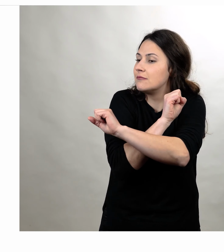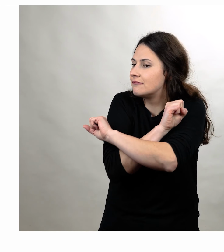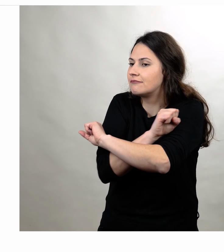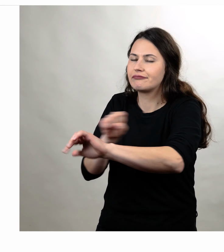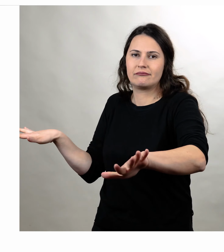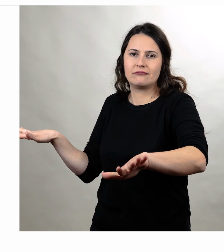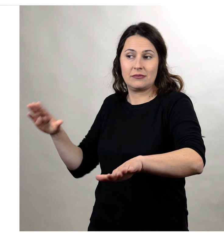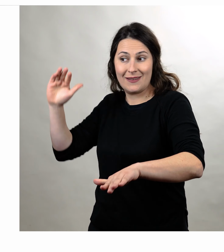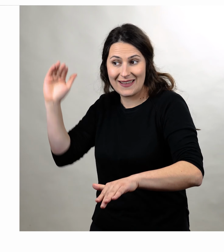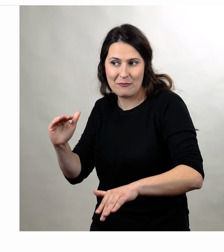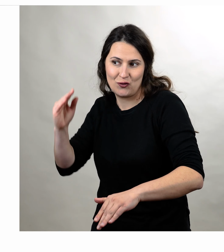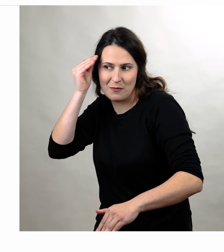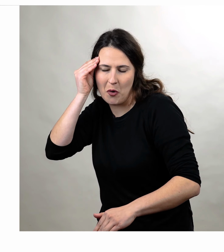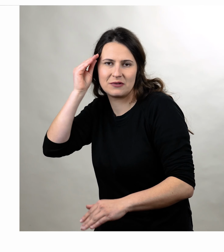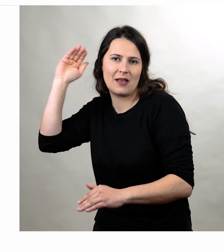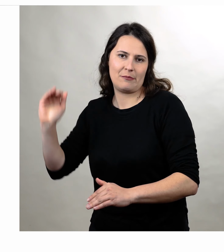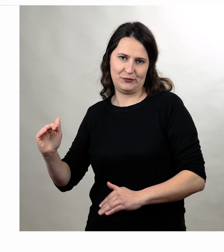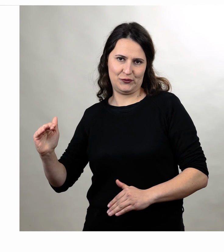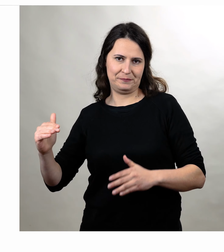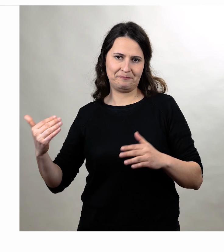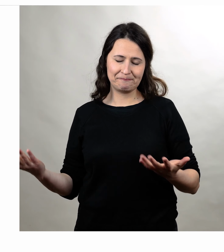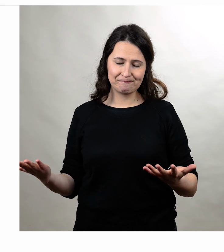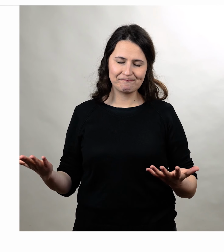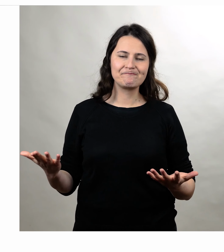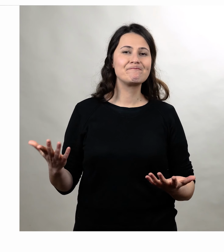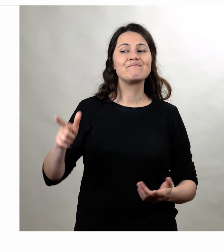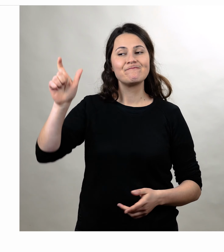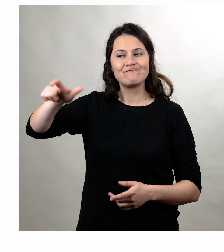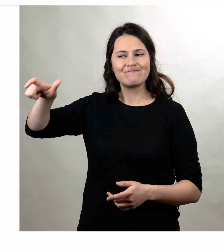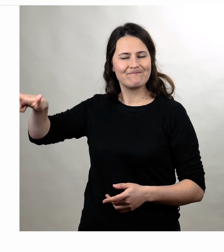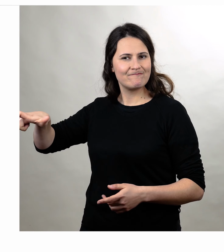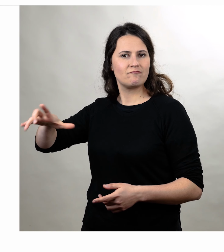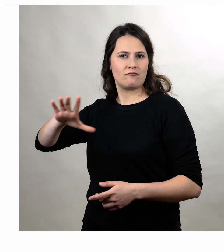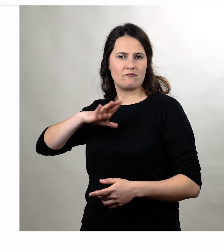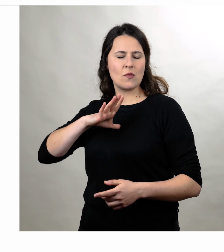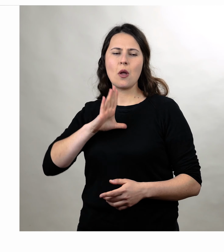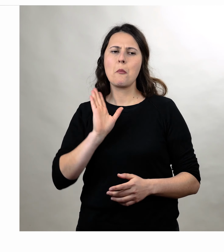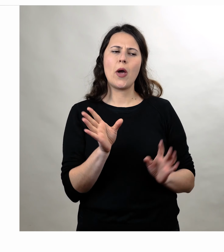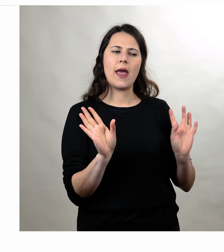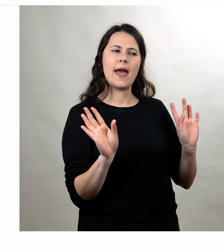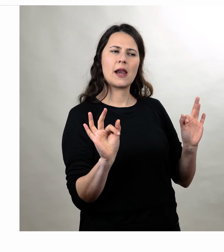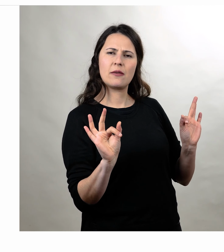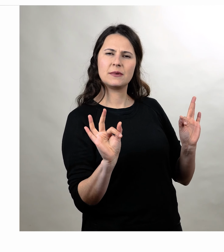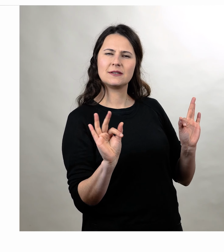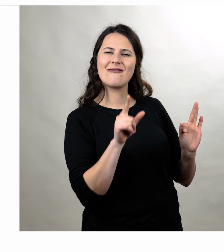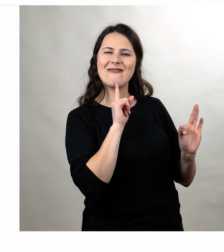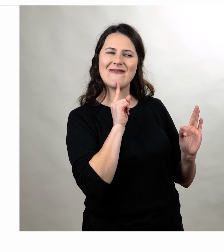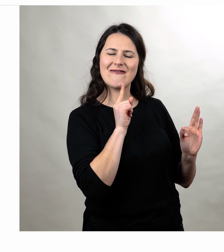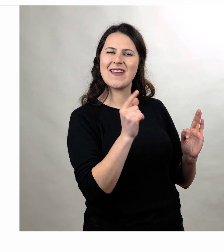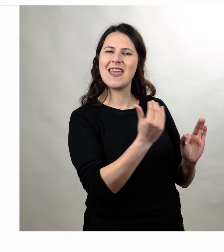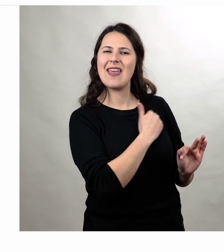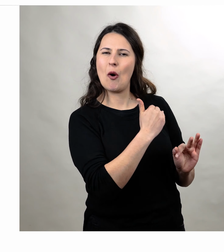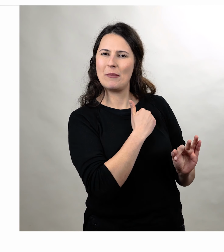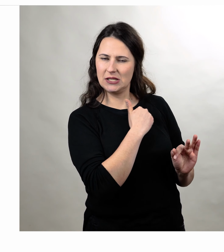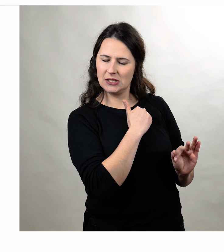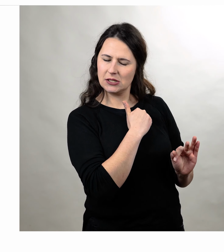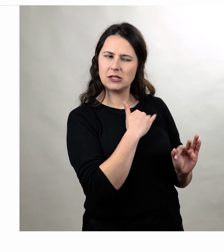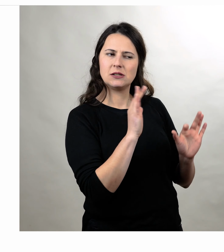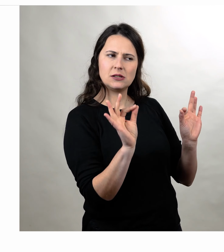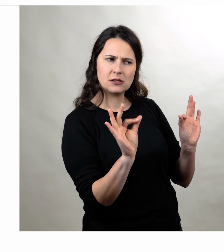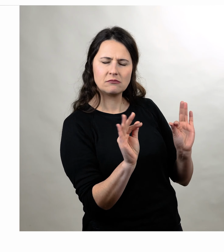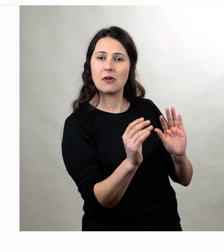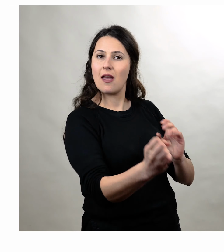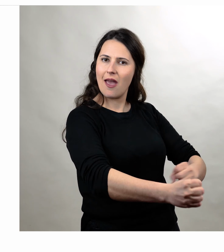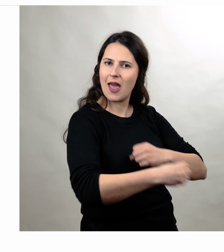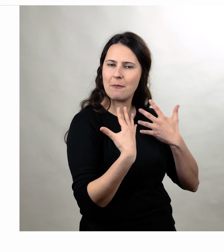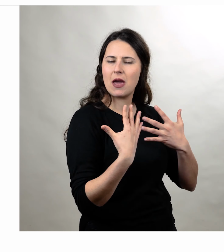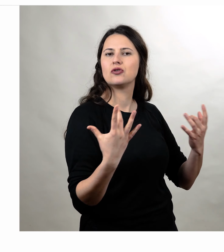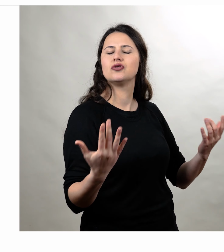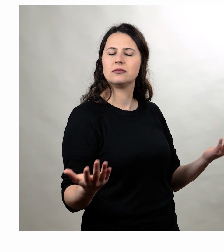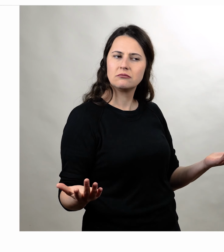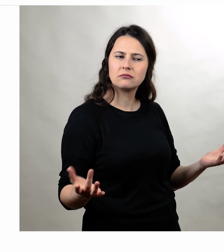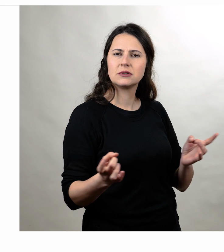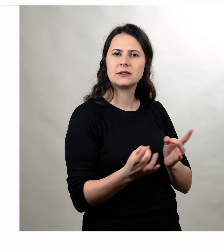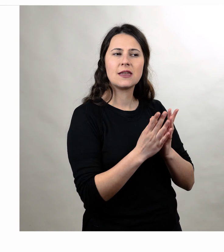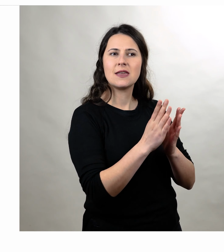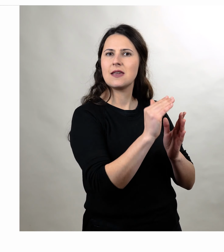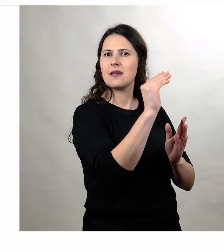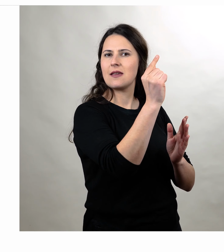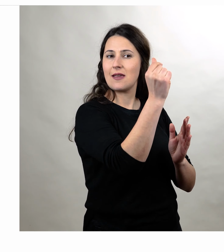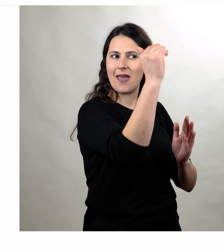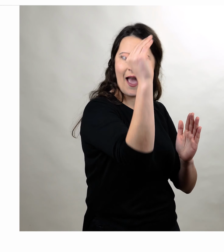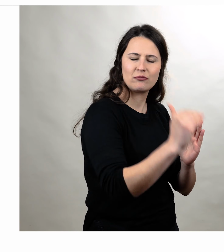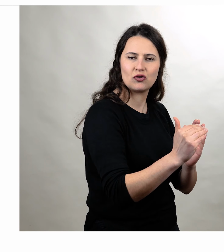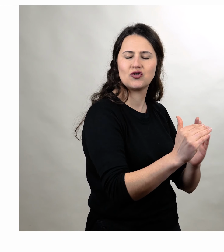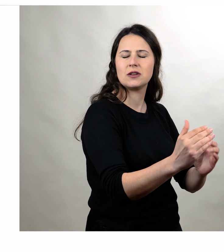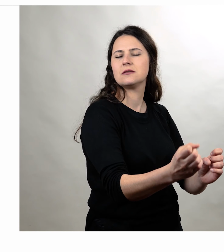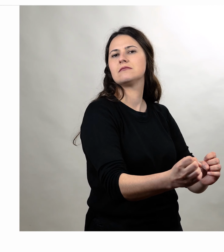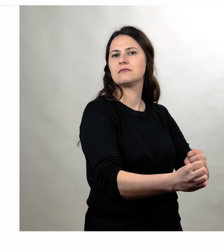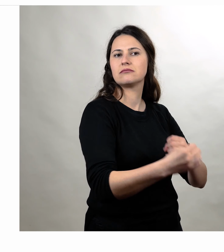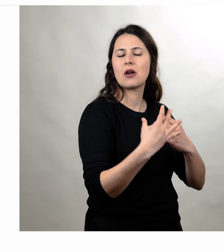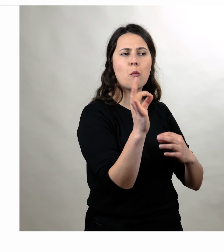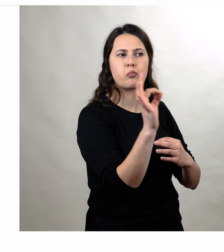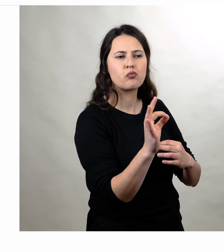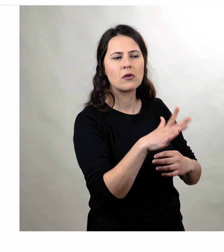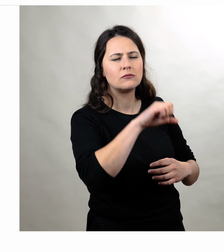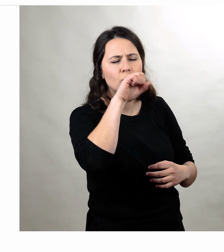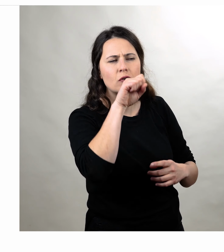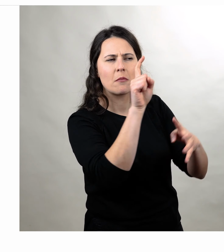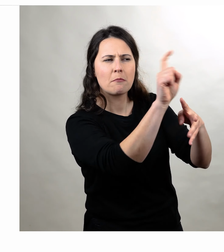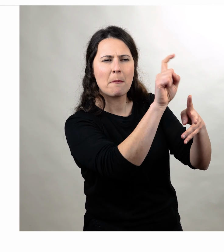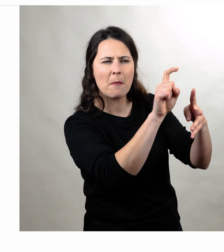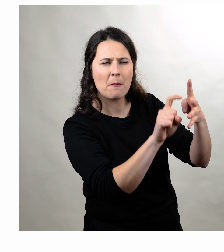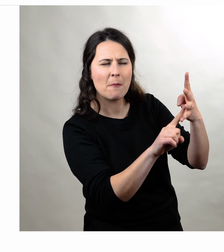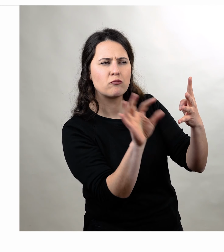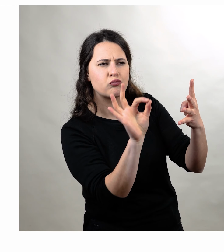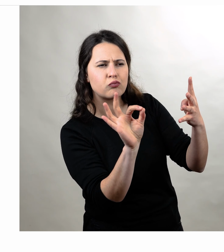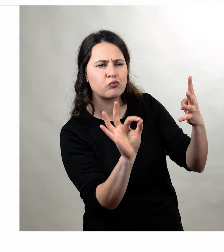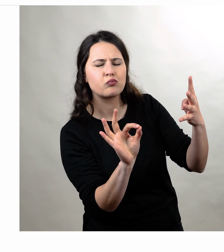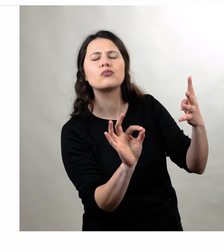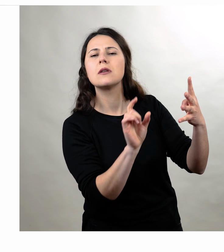Οι ταξιδιώτες μπορούν να ρυθμίζουν την υπηρεσία ειδοποίησης τιμής και να ενημερώνονται για τις χαμηλότερες τιμές κρουαζιέρας, στους αγαπημένους τους προορισμούς.